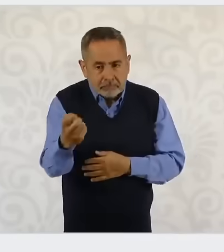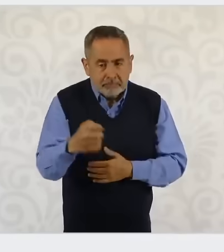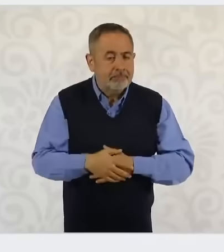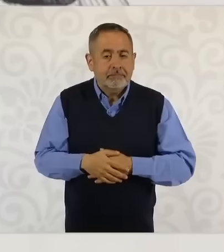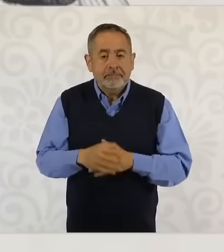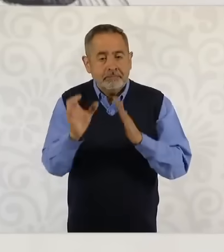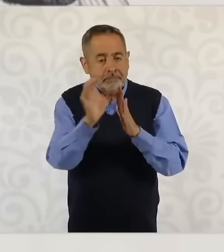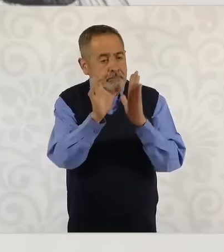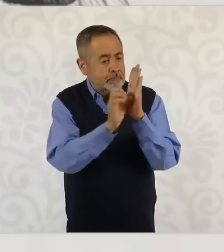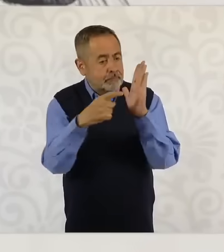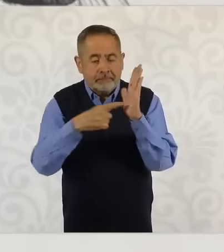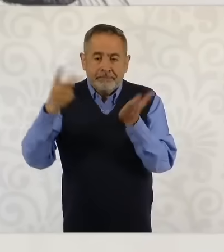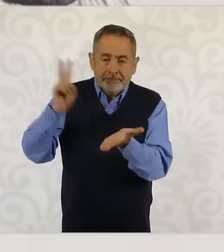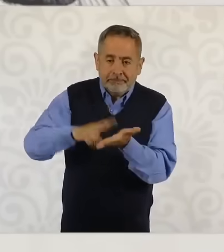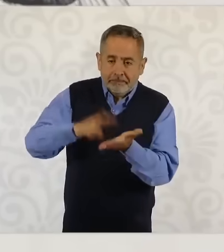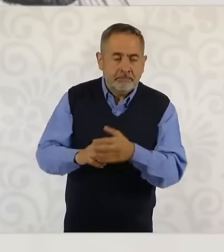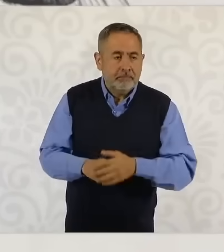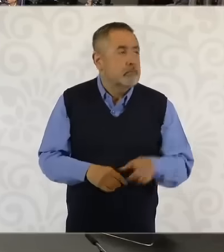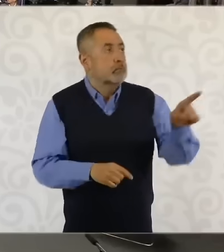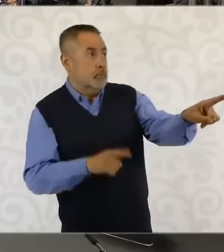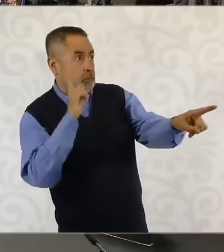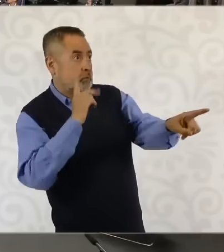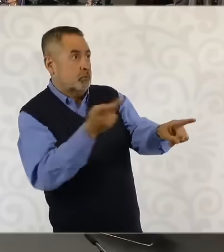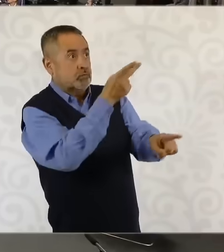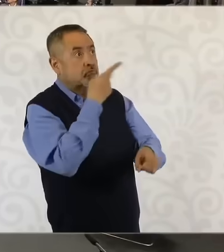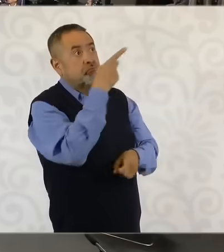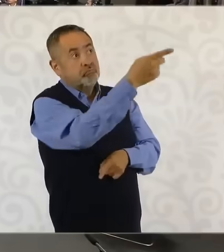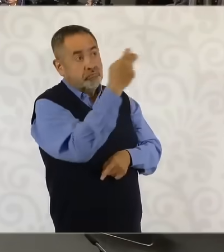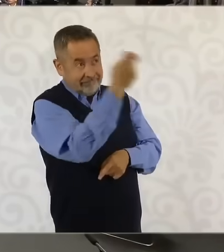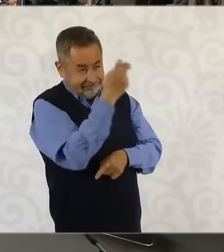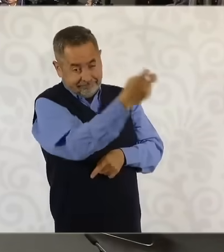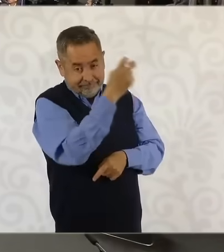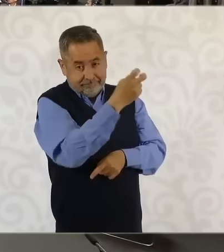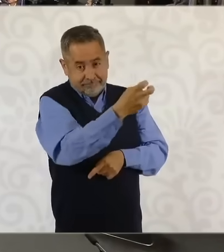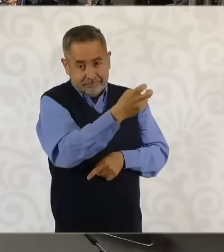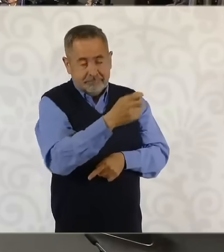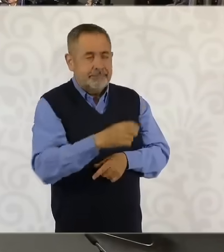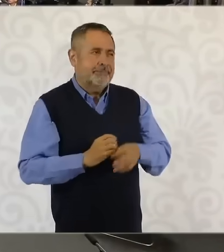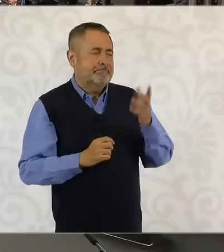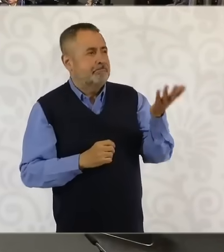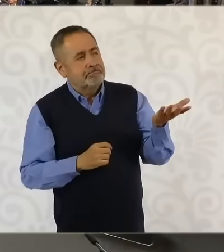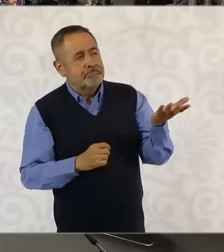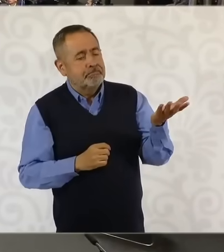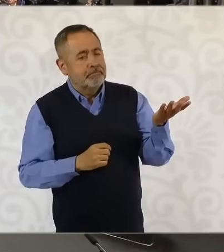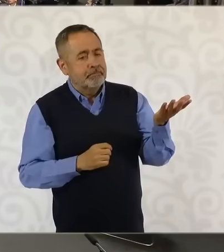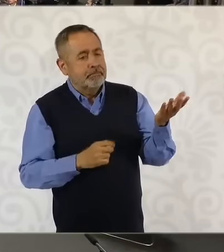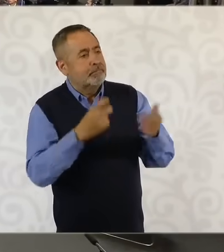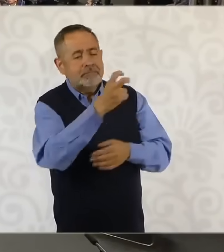constitucional eso que usted dice presidenta efectivamente pues da que en los últimos días